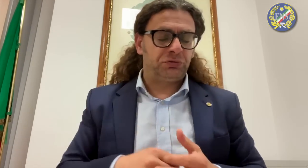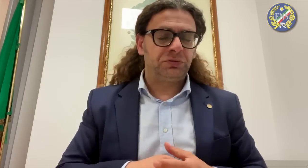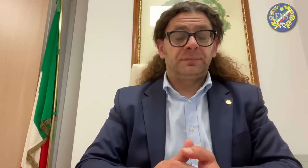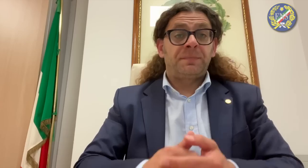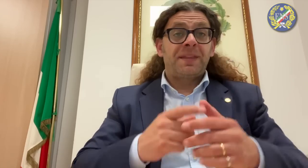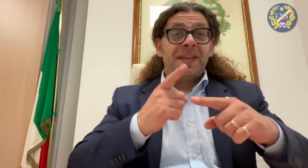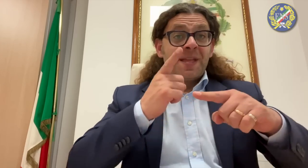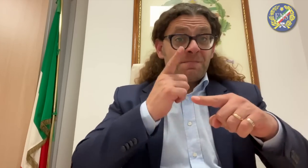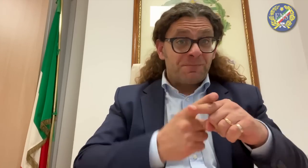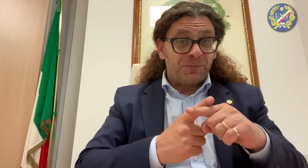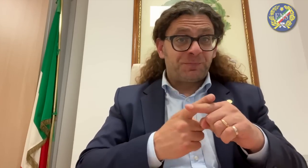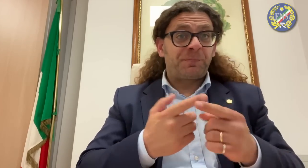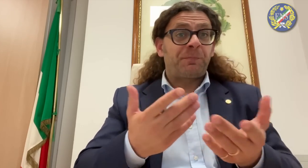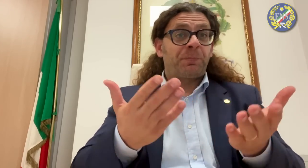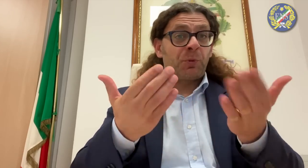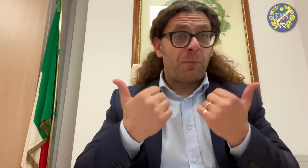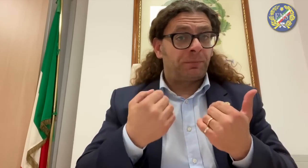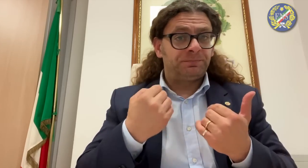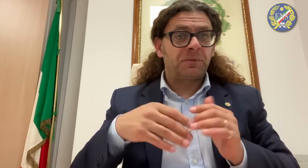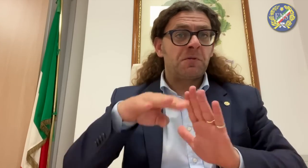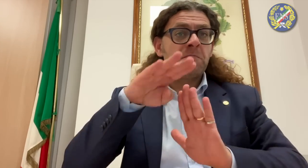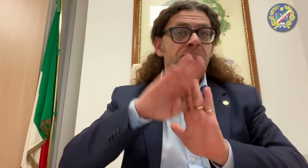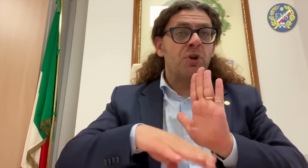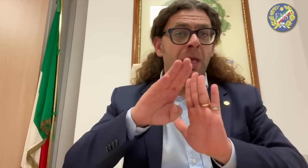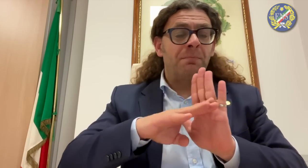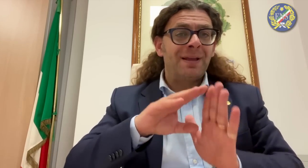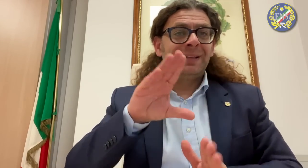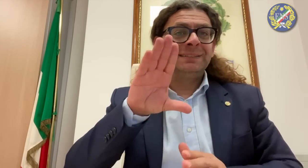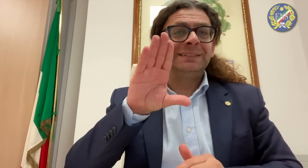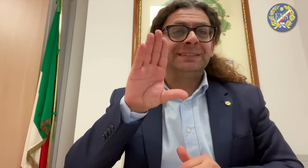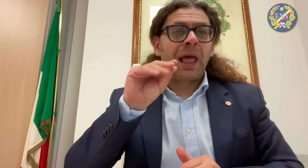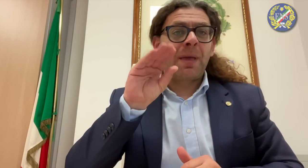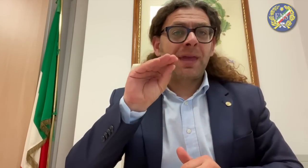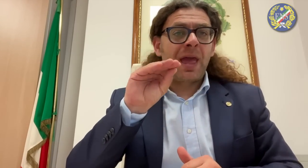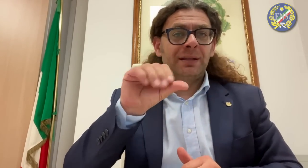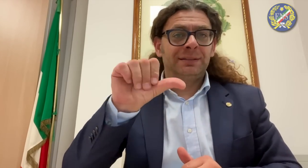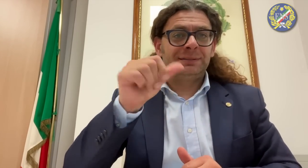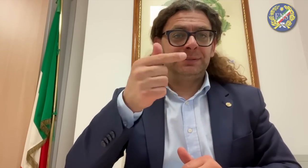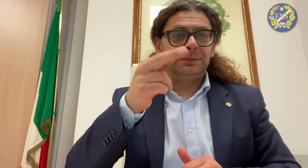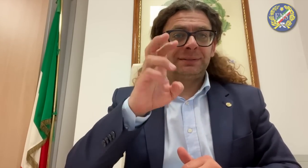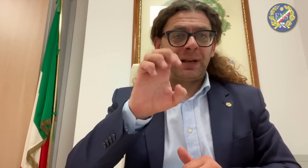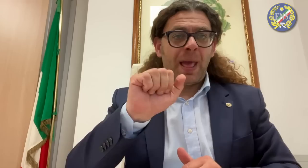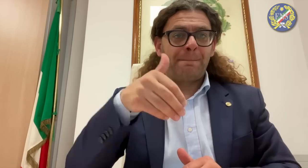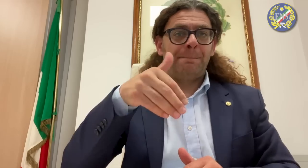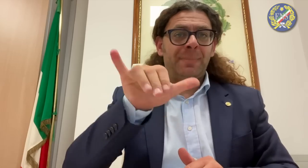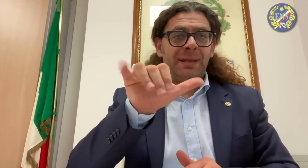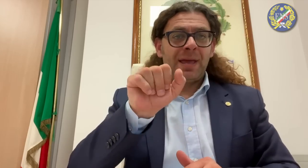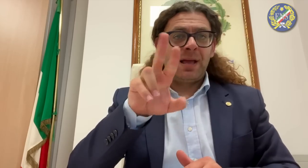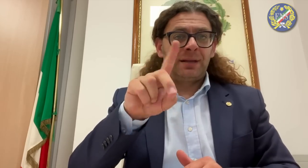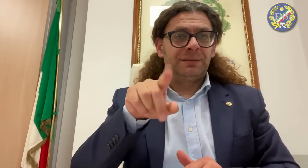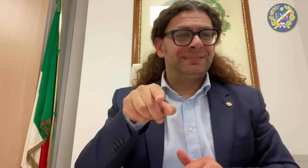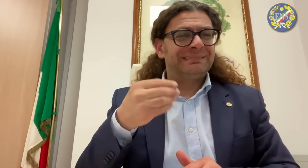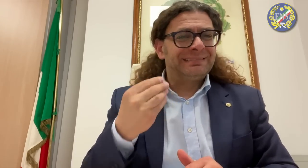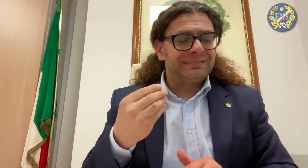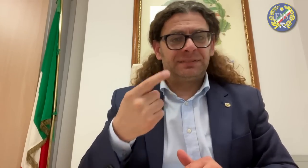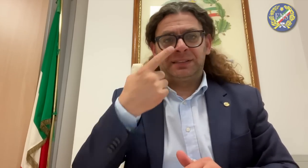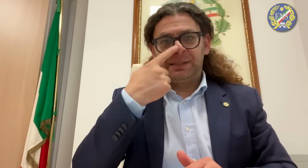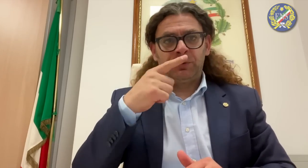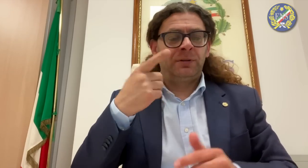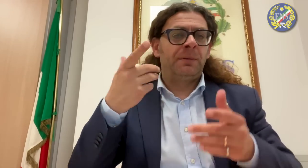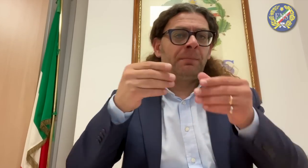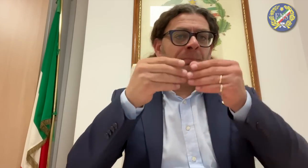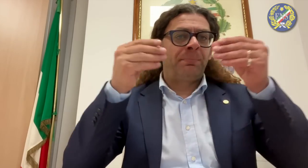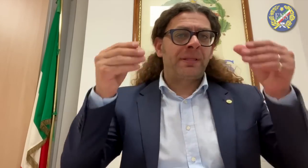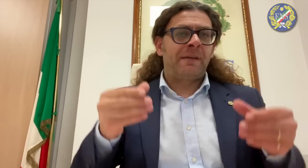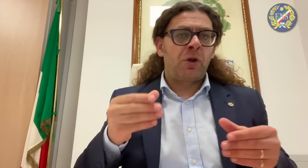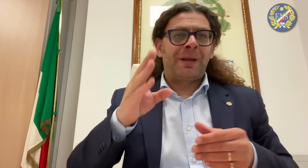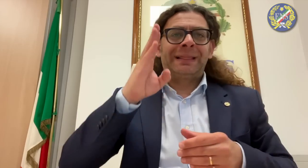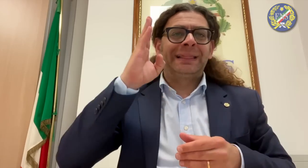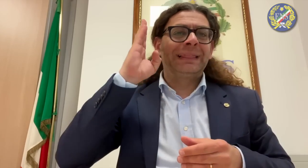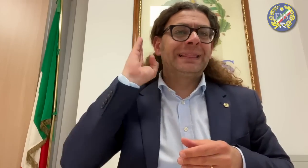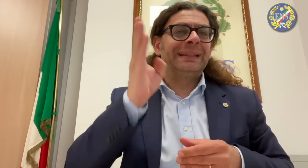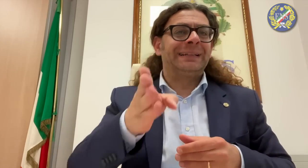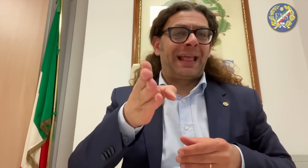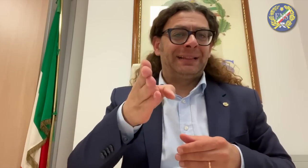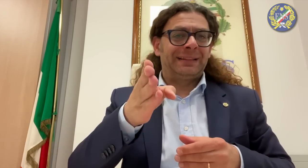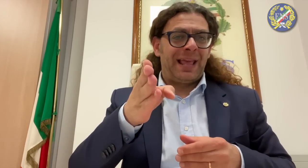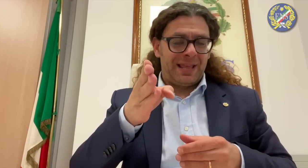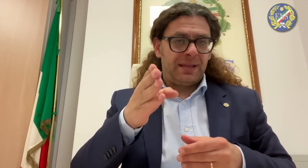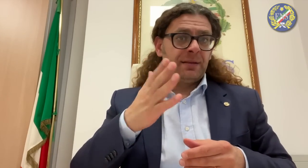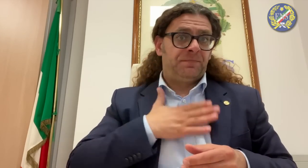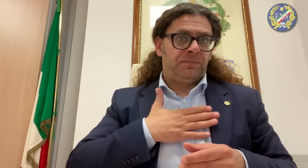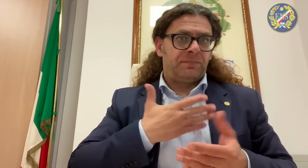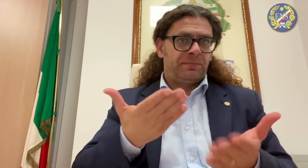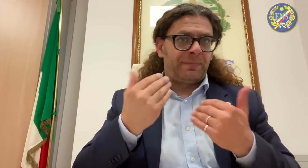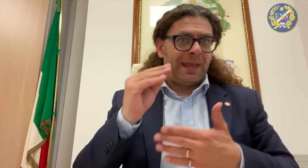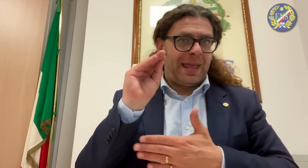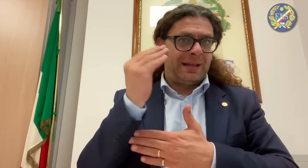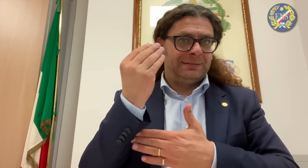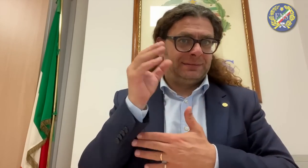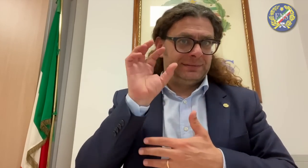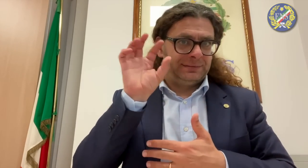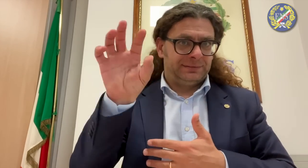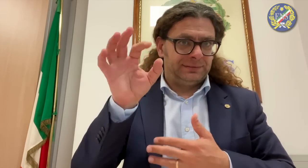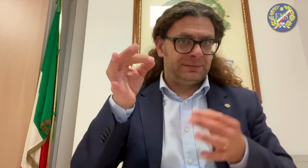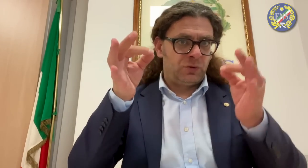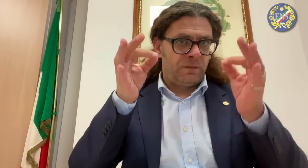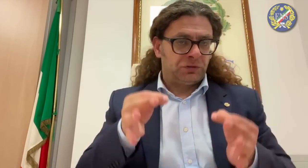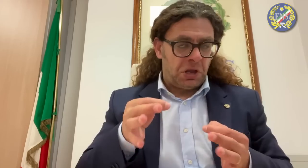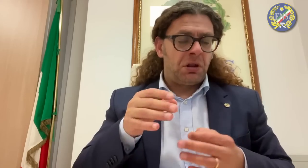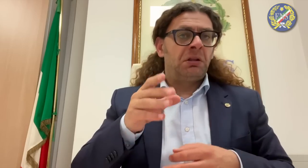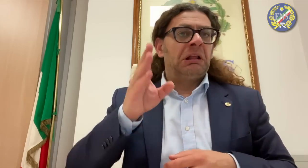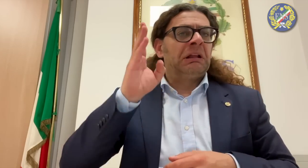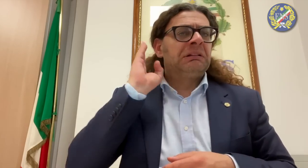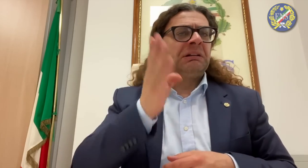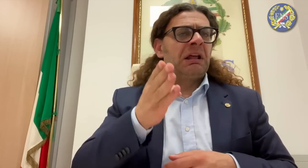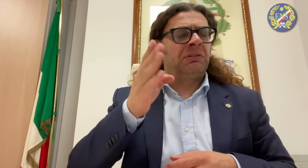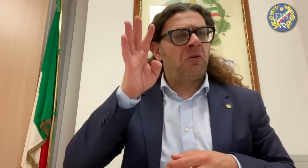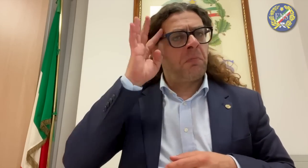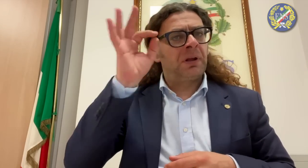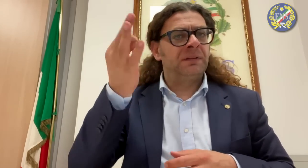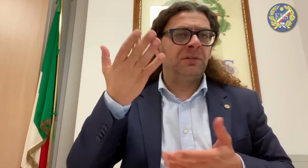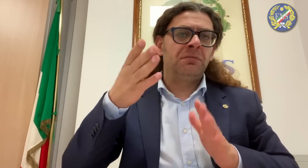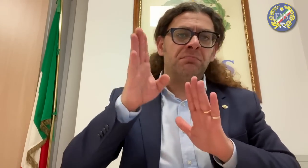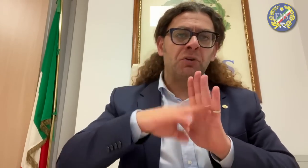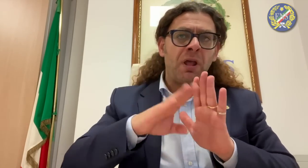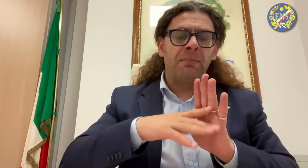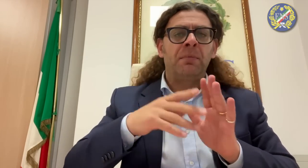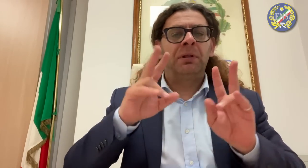La Sede Centrale ha acquistato il programma Streamyard, che consente di effettuare live on-line, con l'obiettivo di tenere periodicamente programmi e